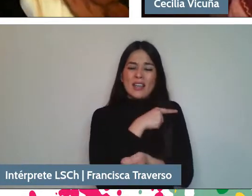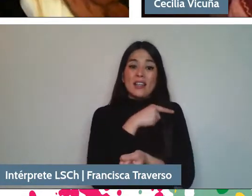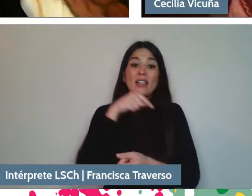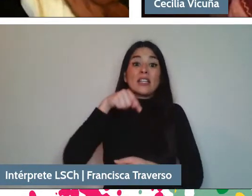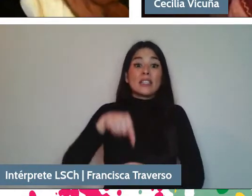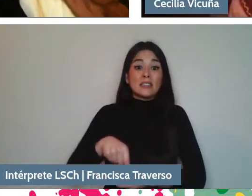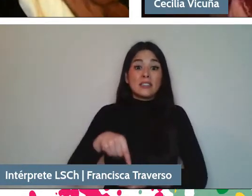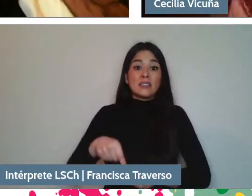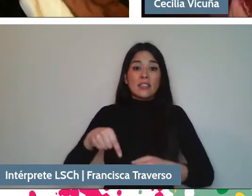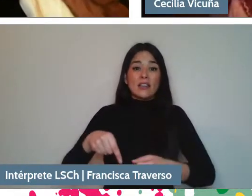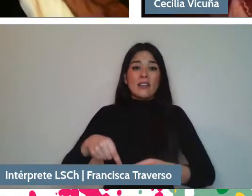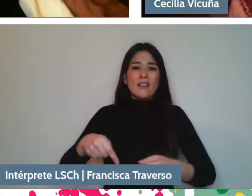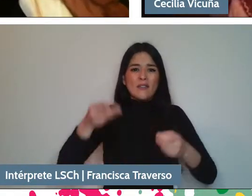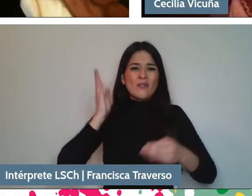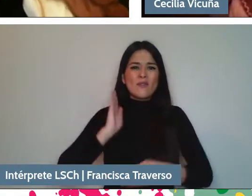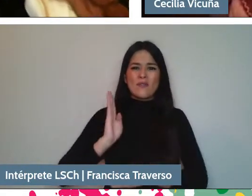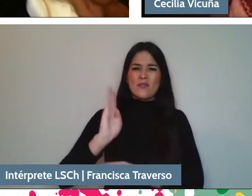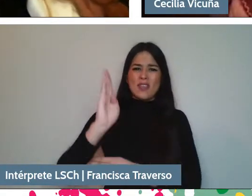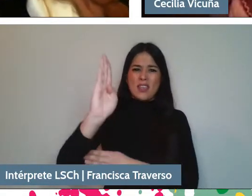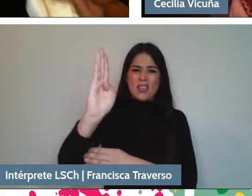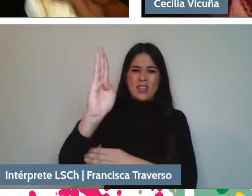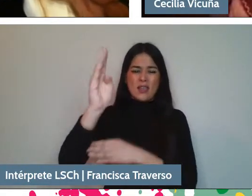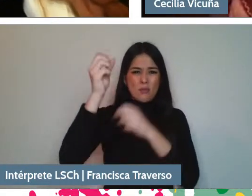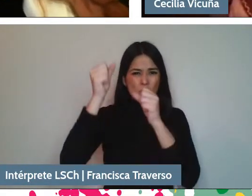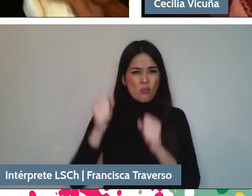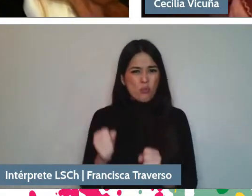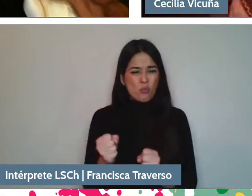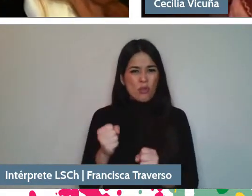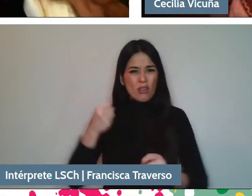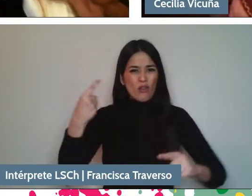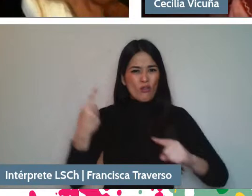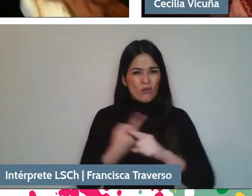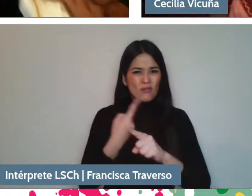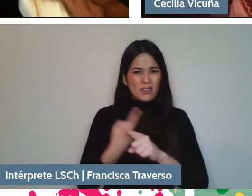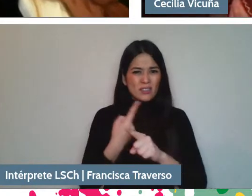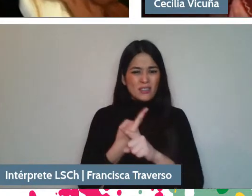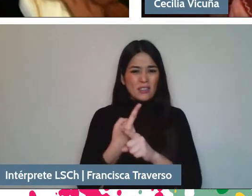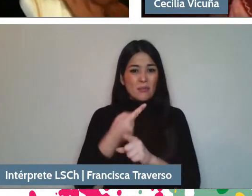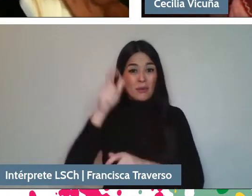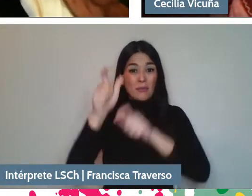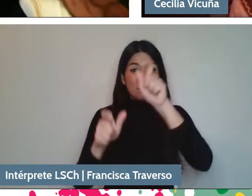para muchos artistas que nos puedan estar escuchando y, particularmente, para las artistas más jóvenes.